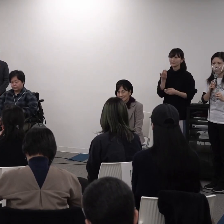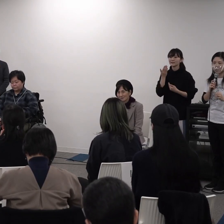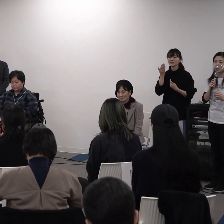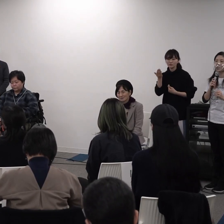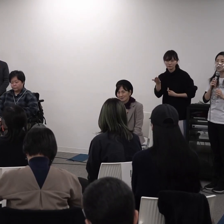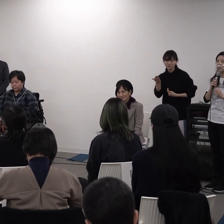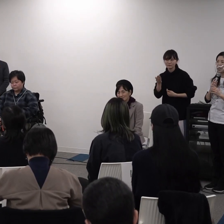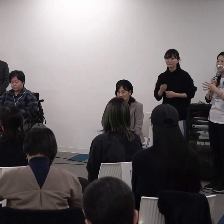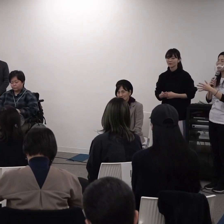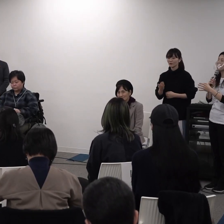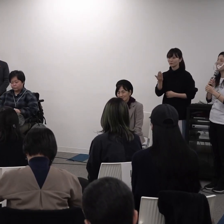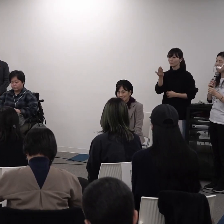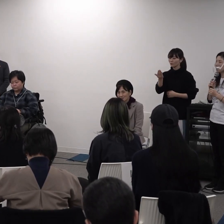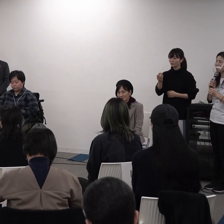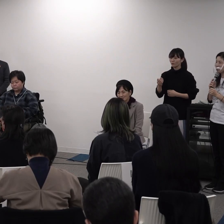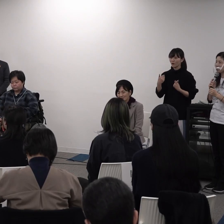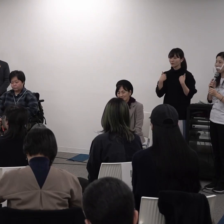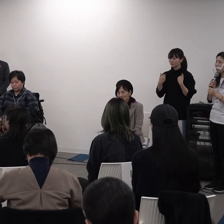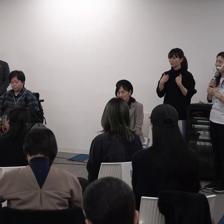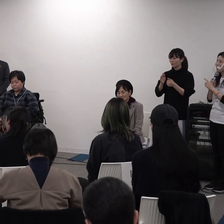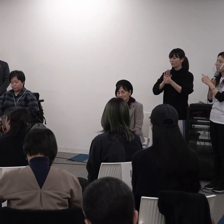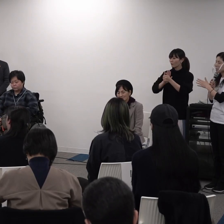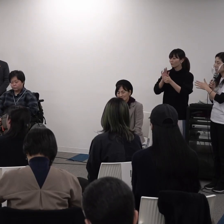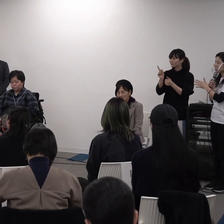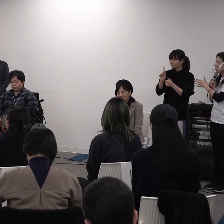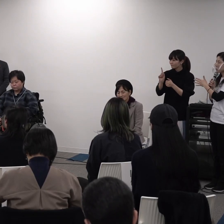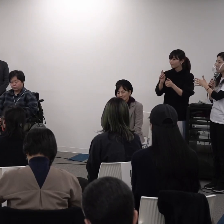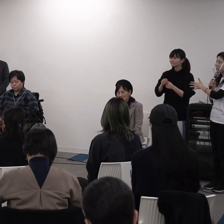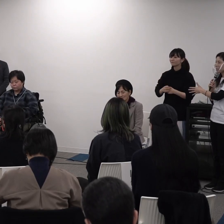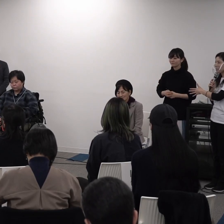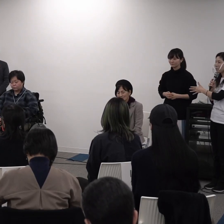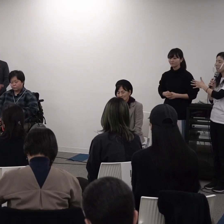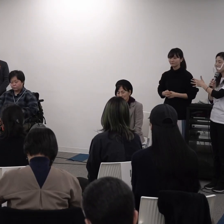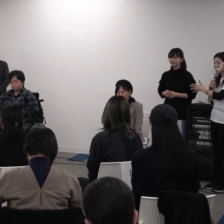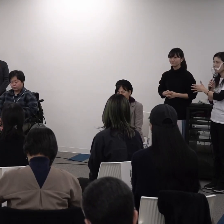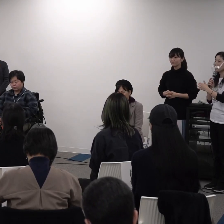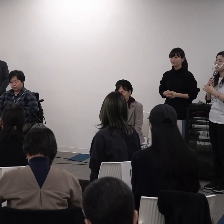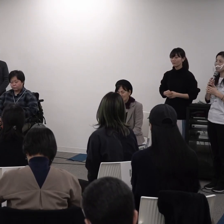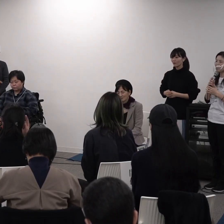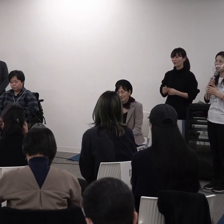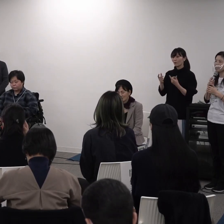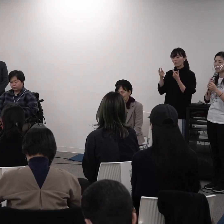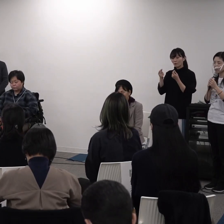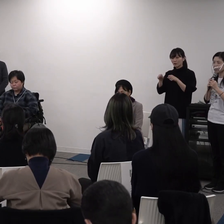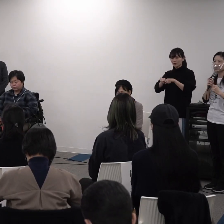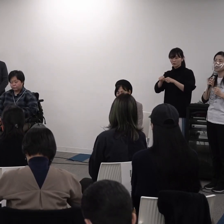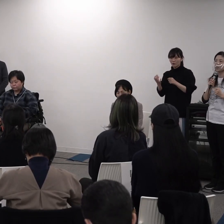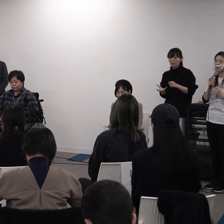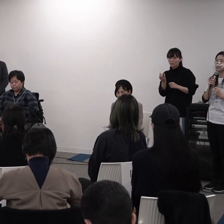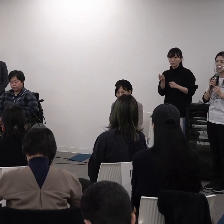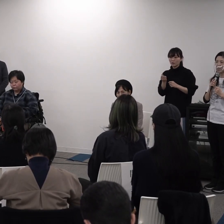その人が必要なサポート、先ほども言いました、同じ障害でもいろいろ違うんですね